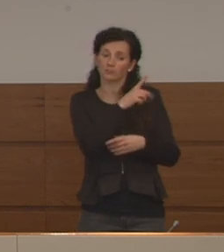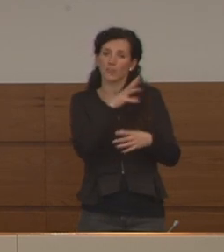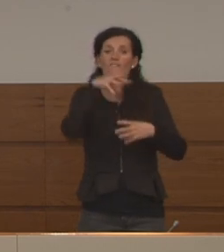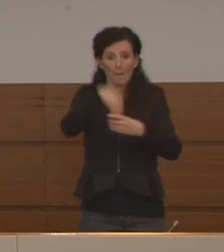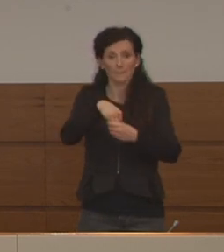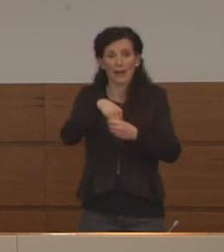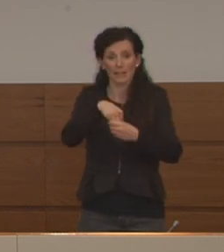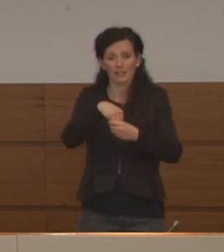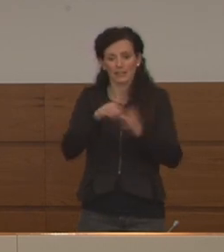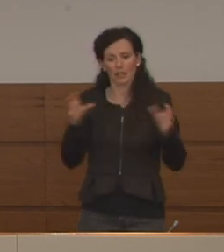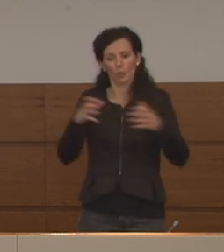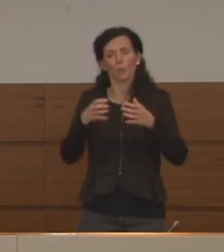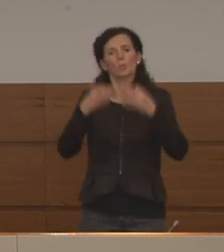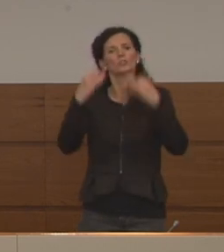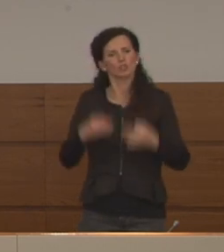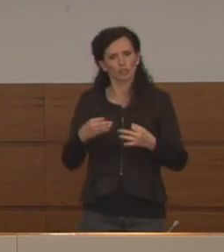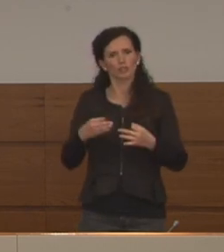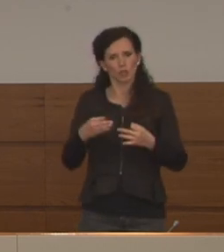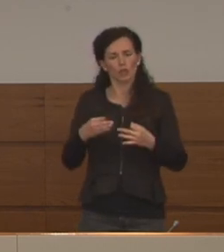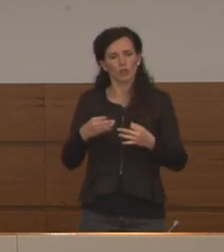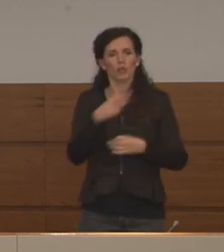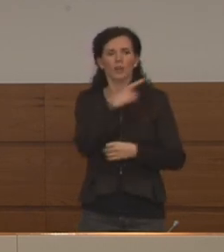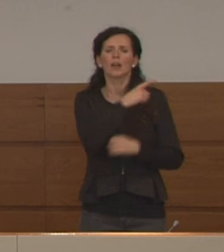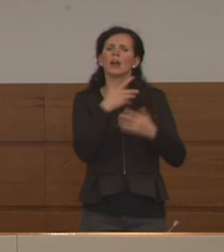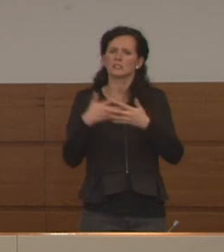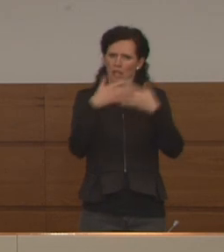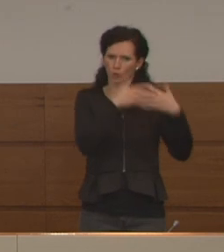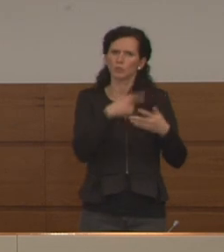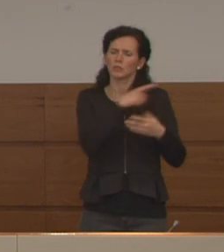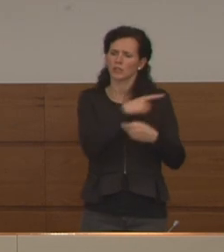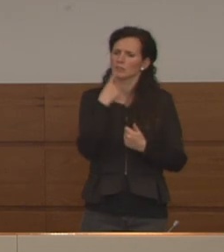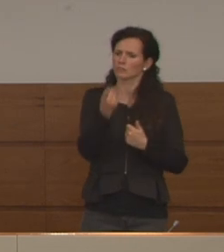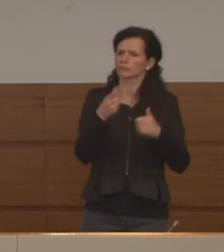Hanno dato una serie di indicazioni, ripeto, prevalentemente dal punto